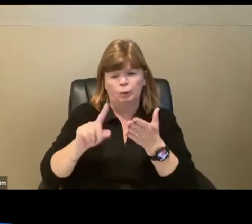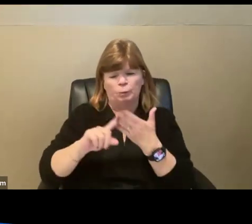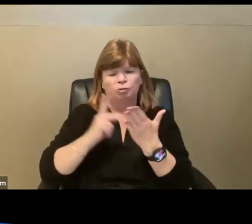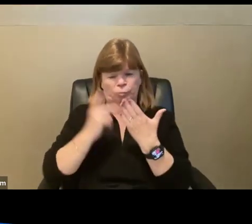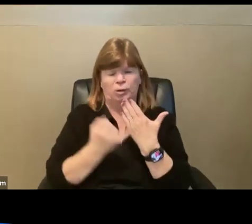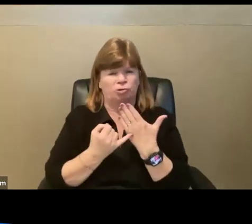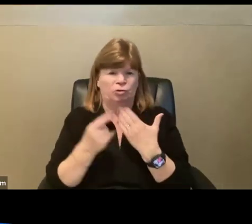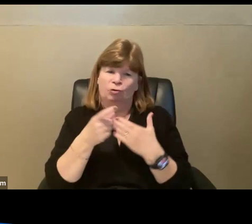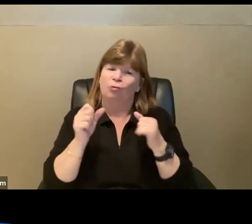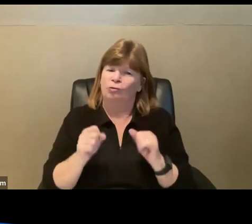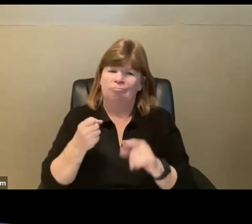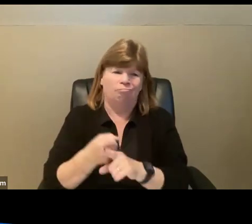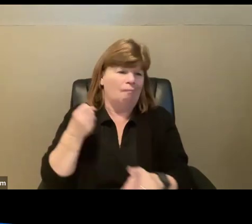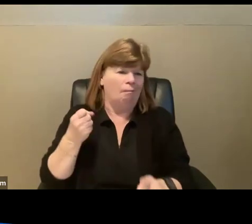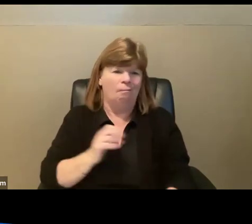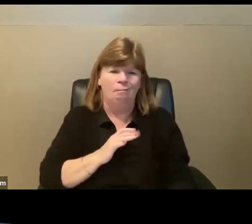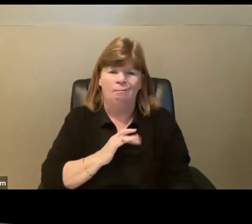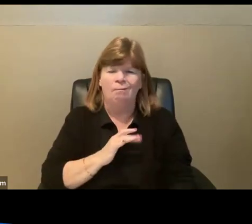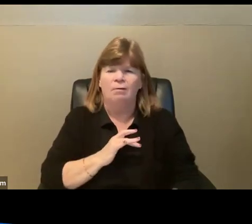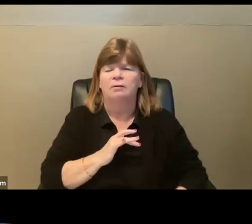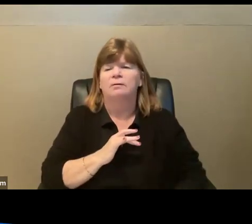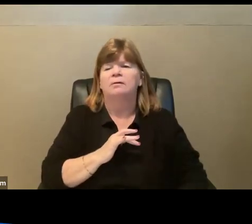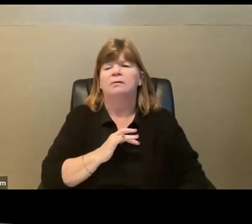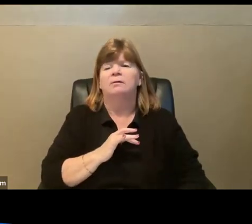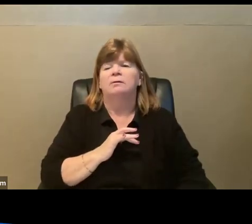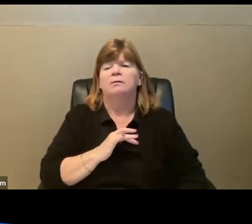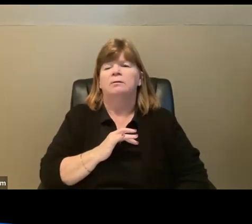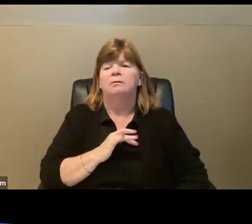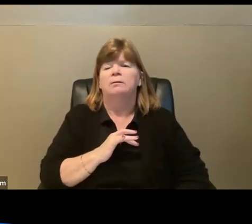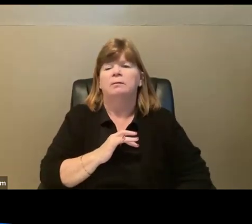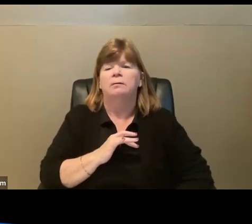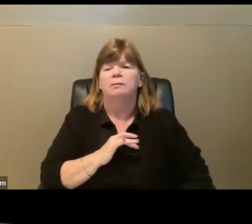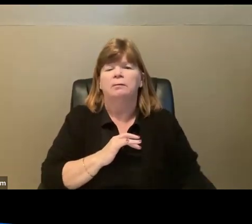Podrías dar en el clavo con eso. Ahora, ¿sería posible que encontraras a alguien?